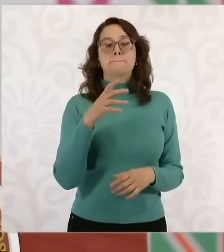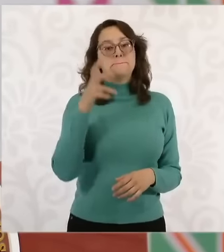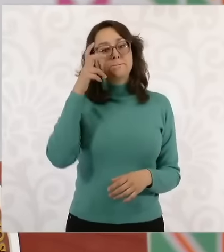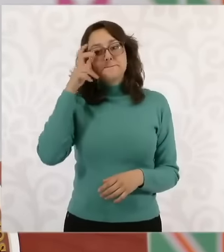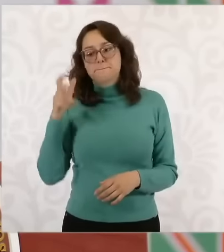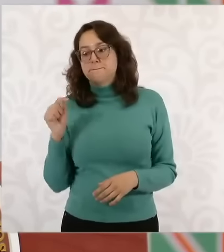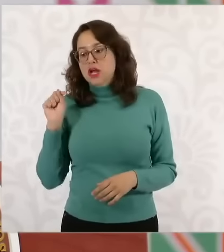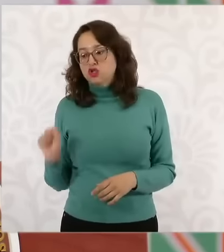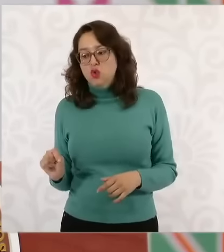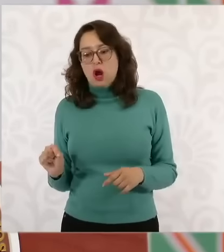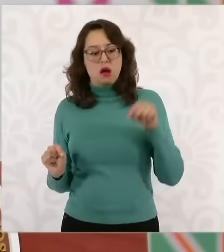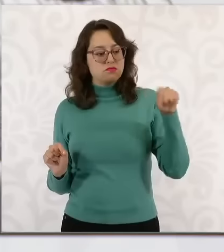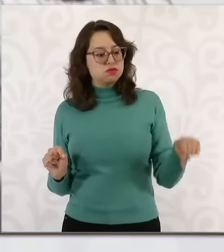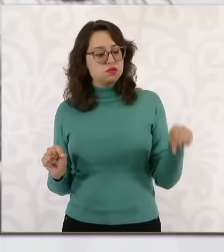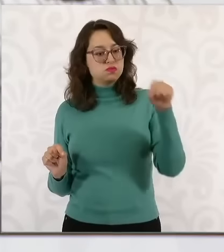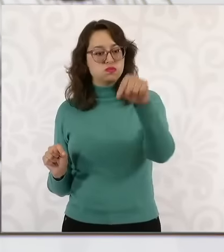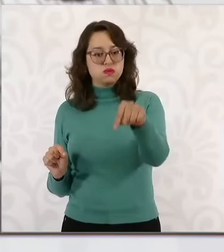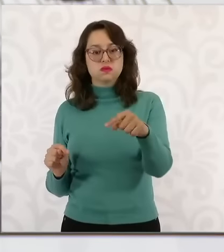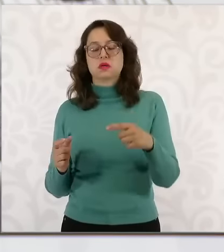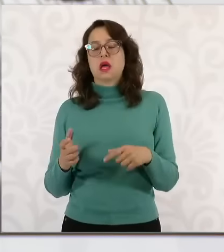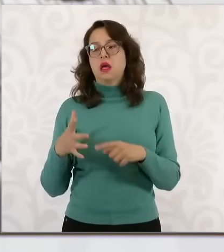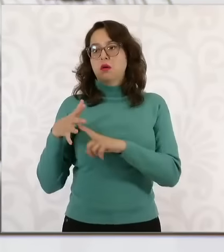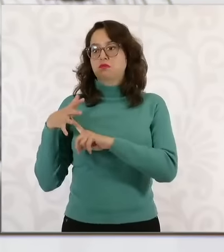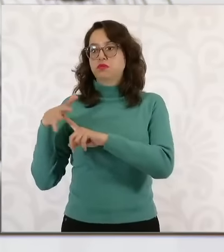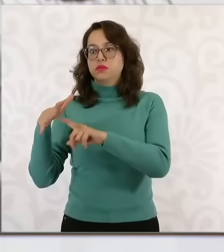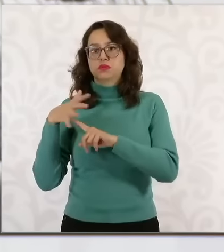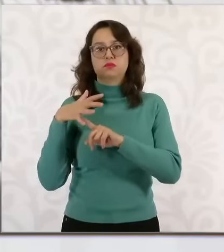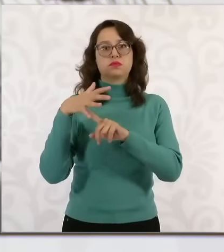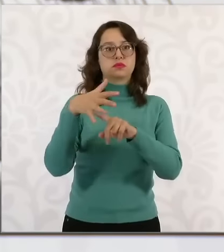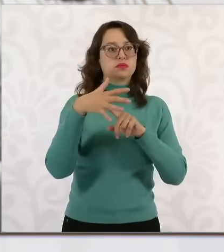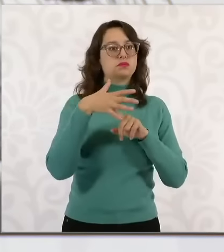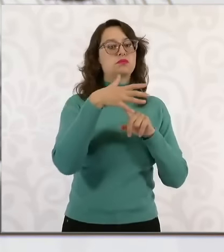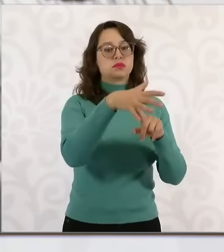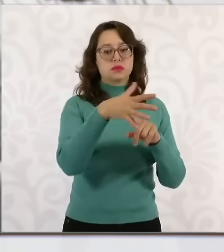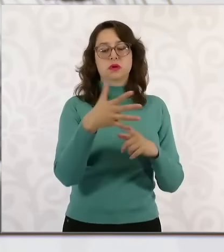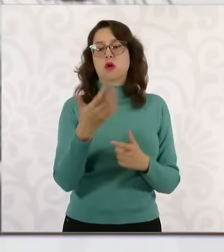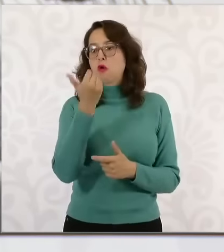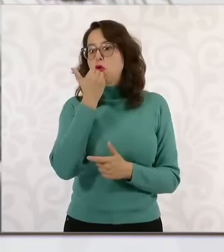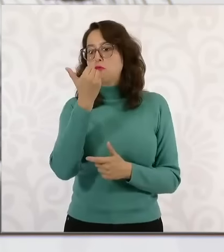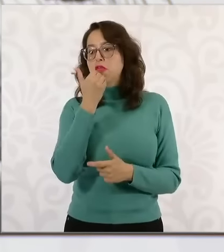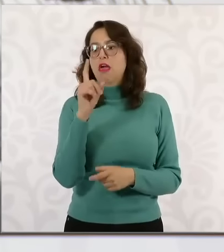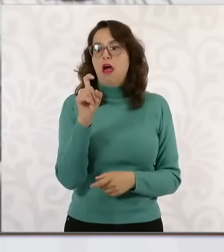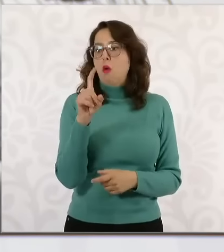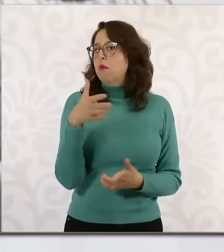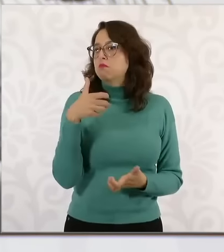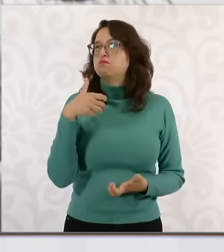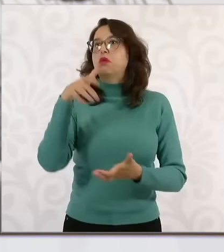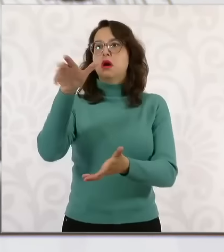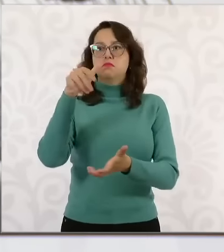saliendo los helicópteros y tienen la contabilidad de cuánta alimentación, cuánta agua está llegando.